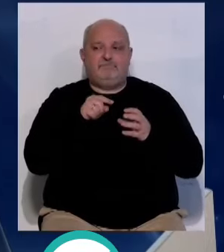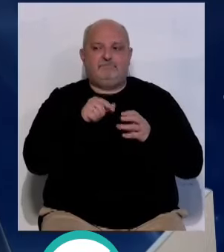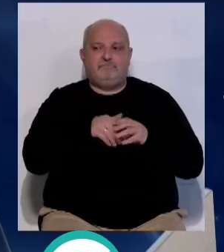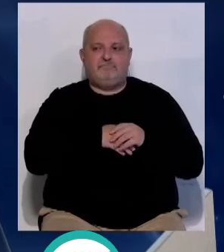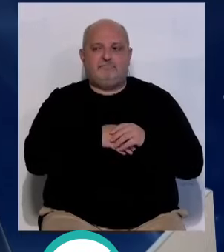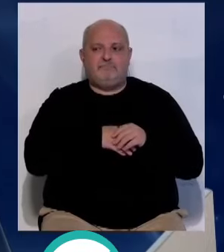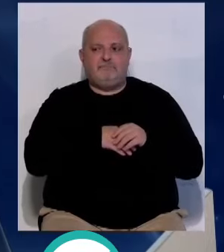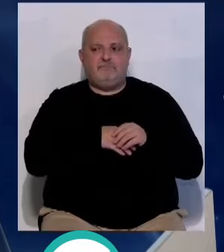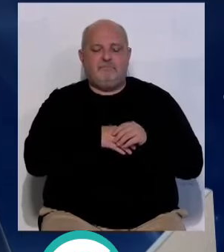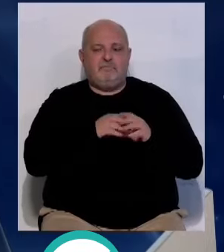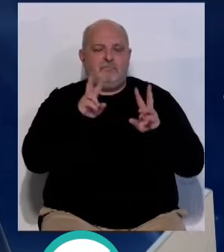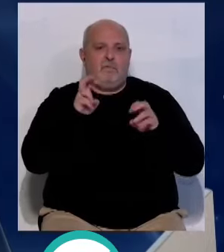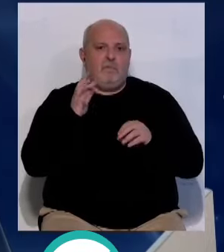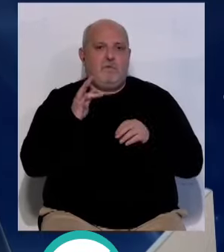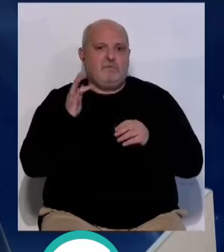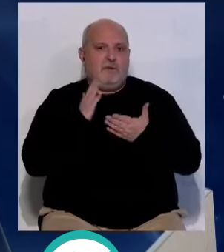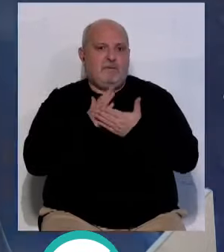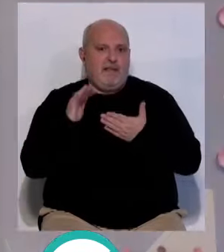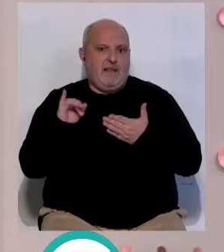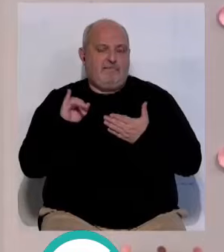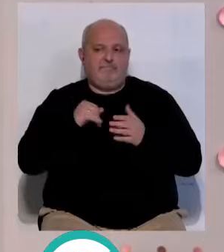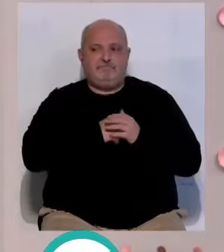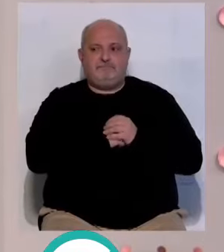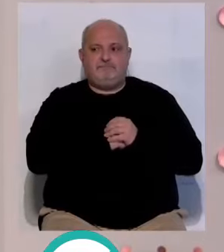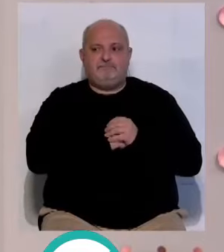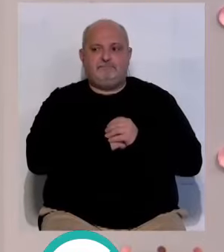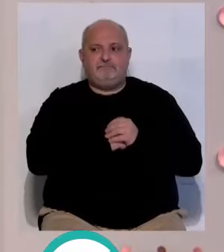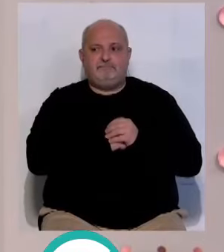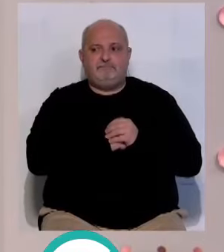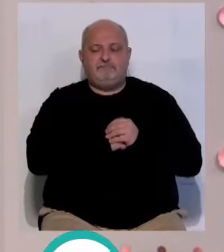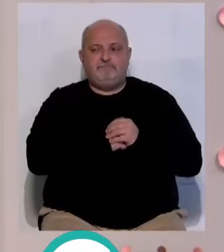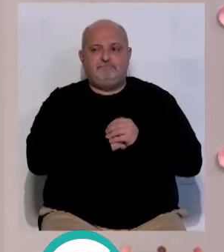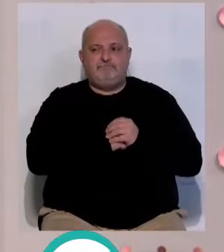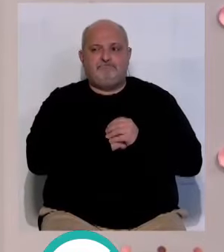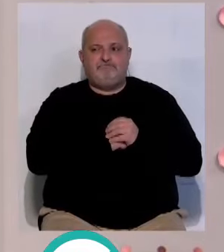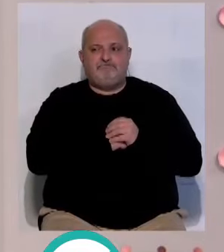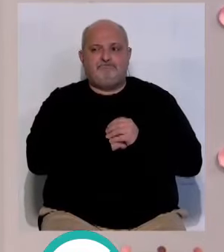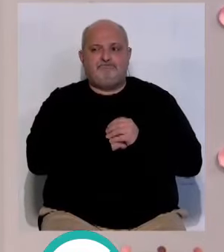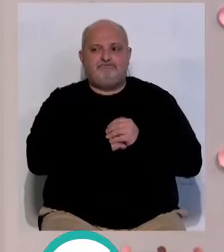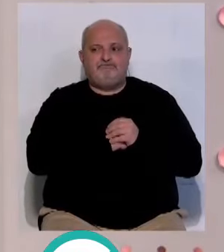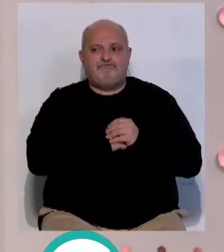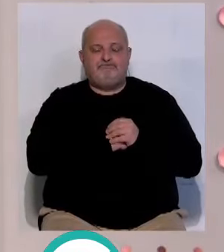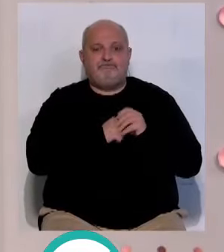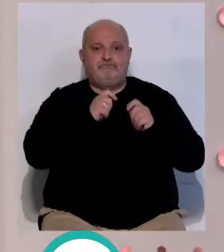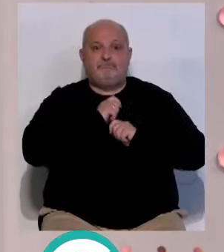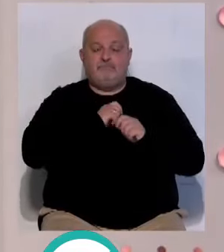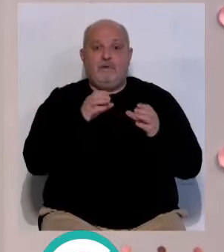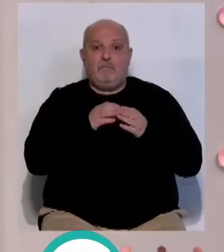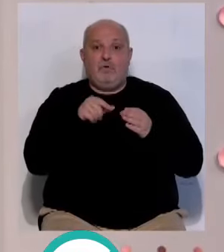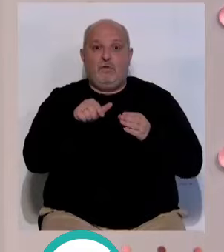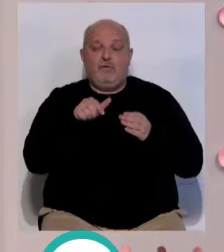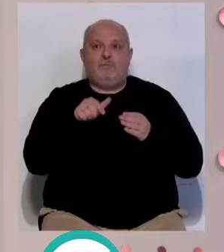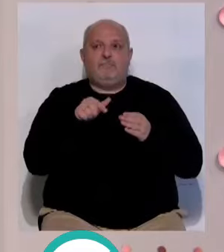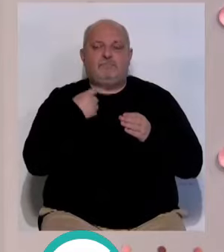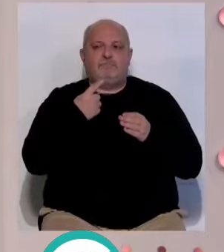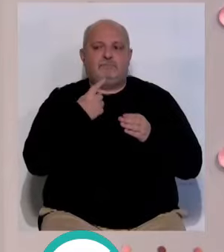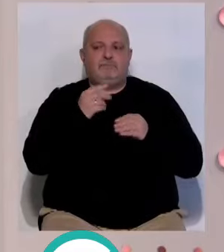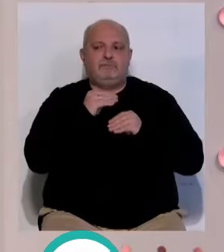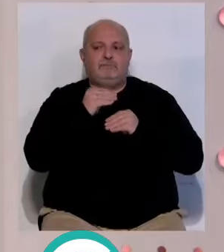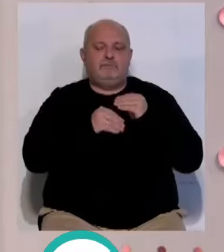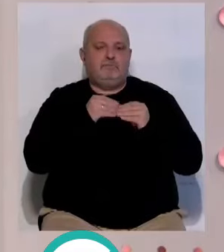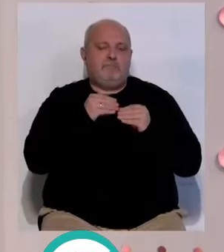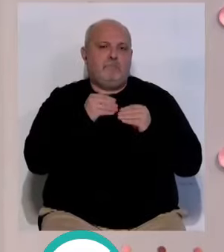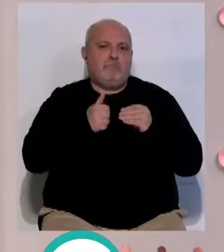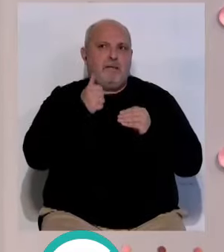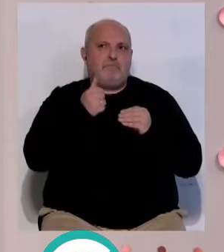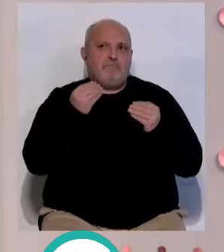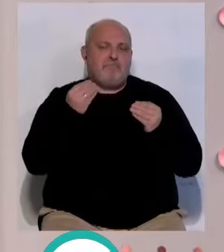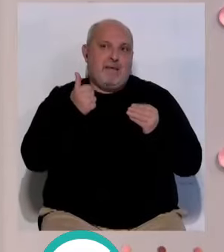tiene un aspecto positivo que los refuerzos de la plantilla van a ser más y mejores creo yo